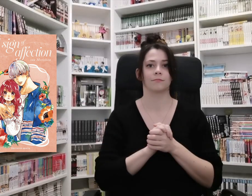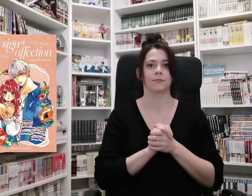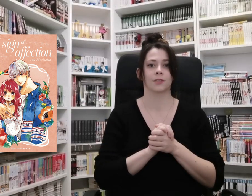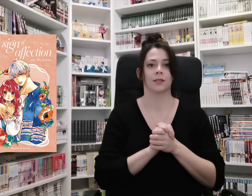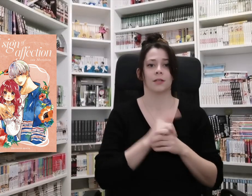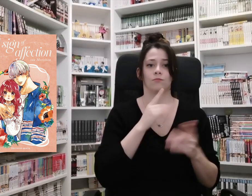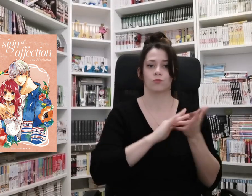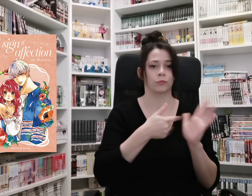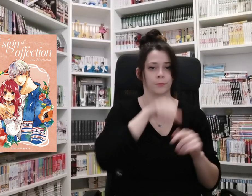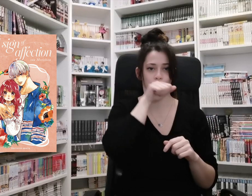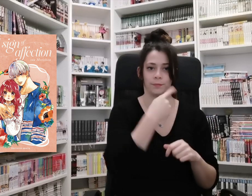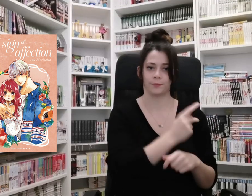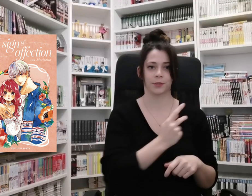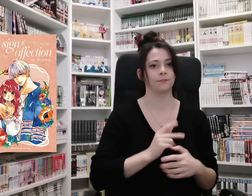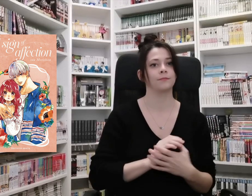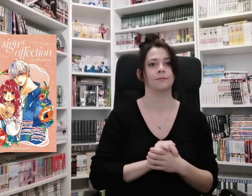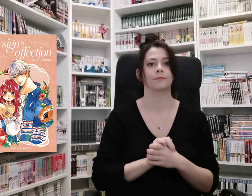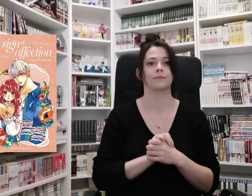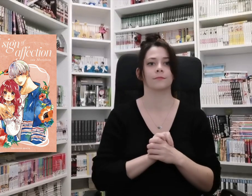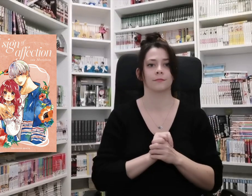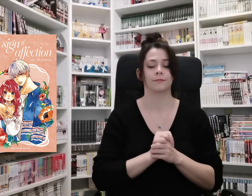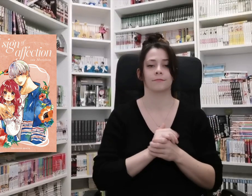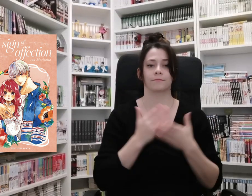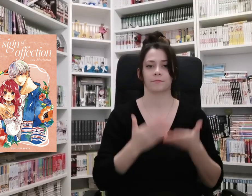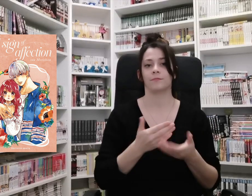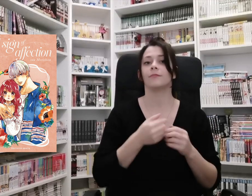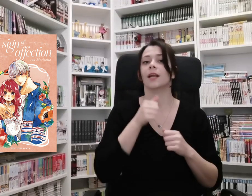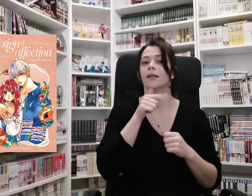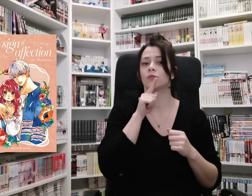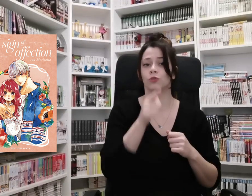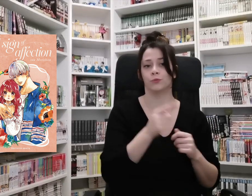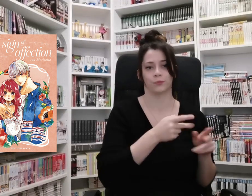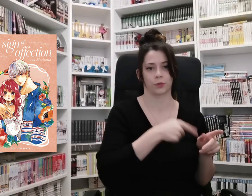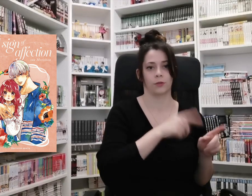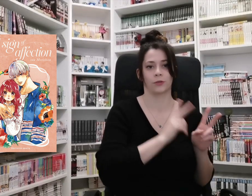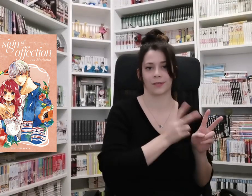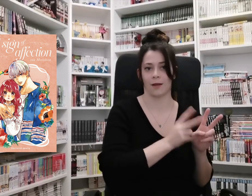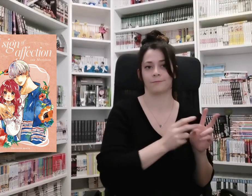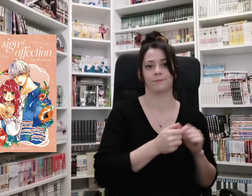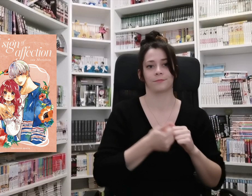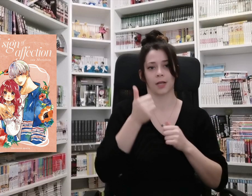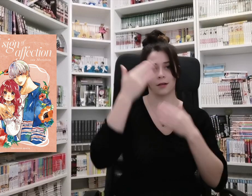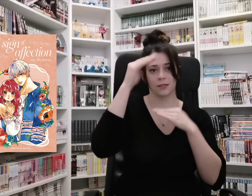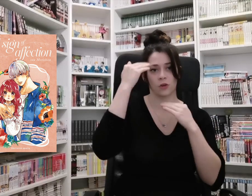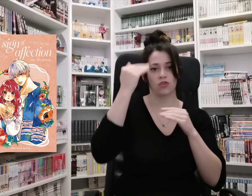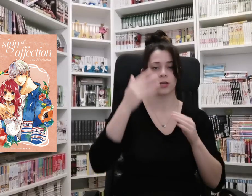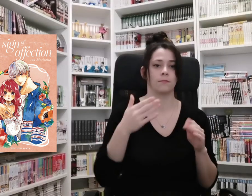et de tout ce qu'elle apprécie. Un jour, dans le train… un étranger…